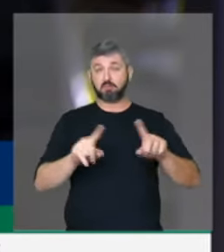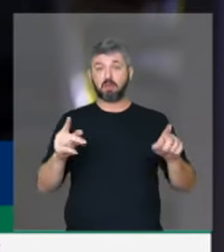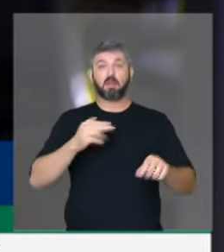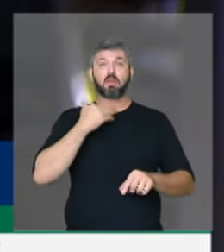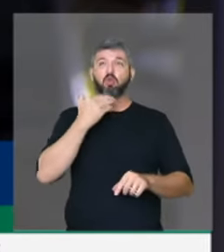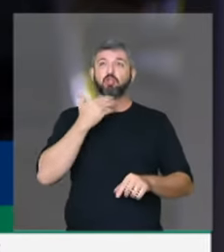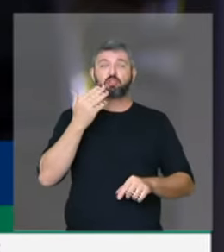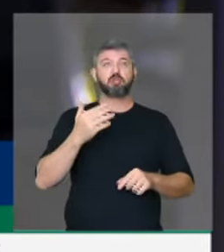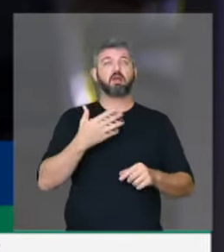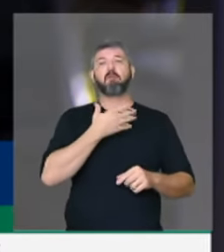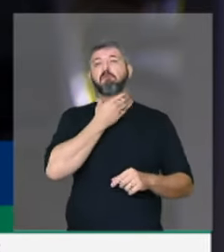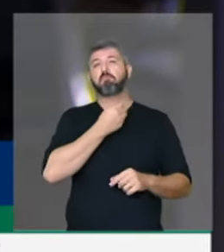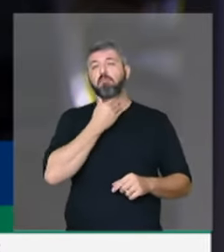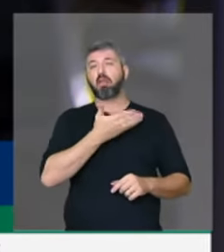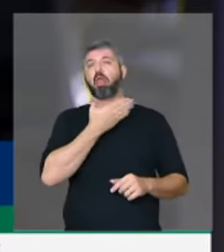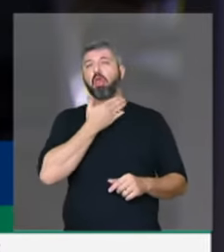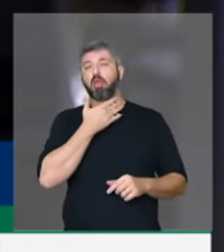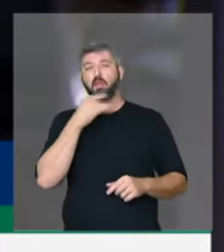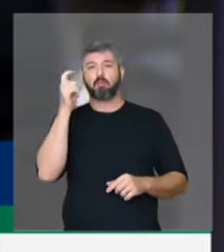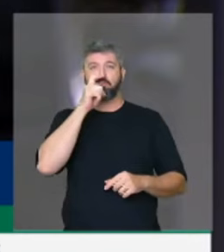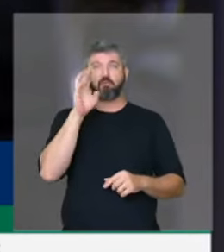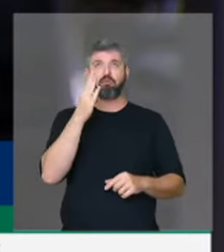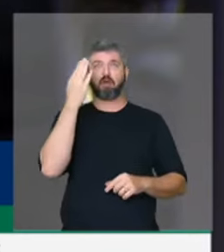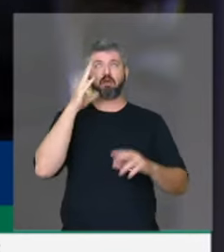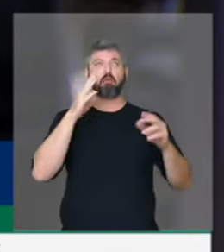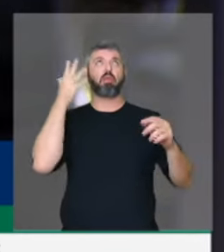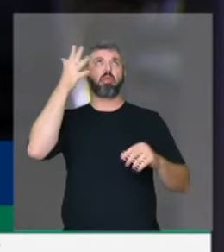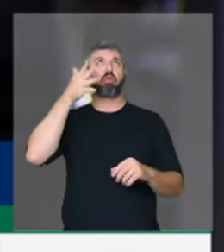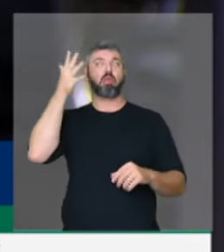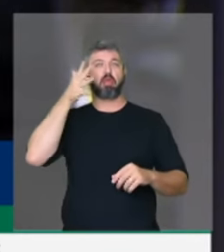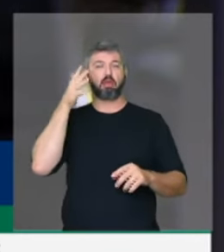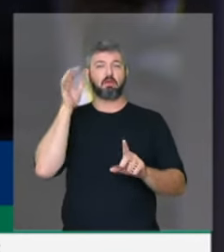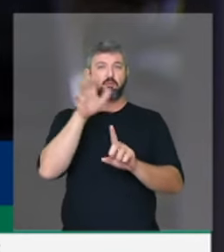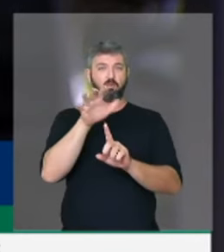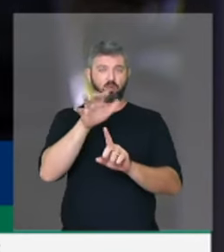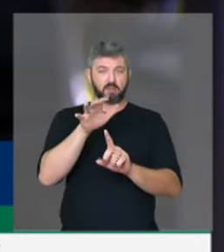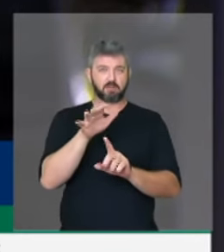DEMAGÓGICO INTERFIRA NAQUILO QUE É O MELHOR PARA A POPULAÇÃO NA CONSTITUIÇÃO